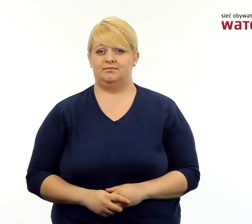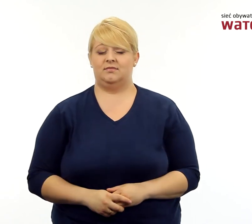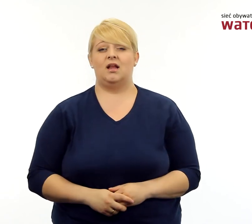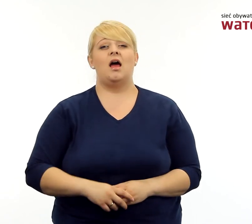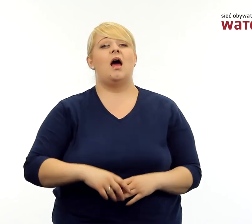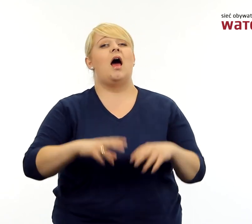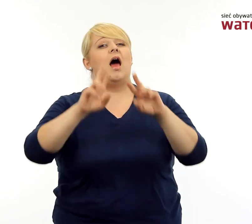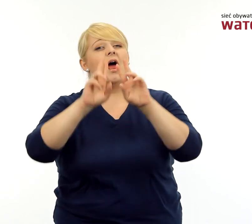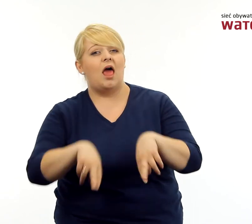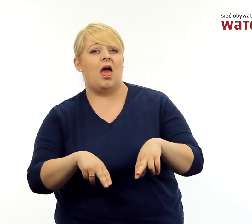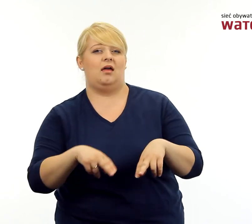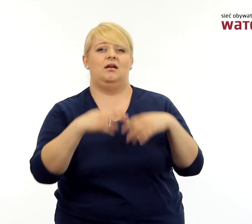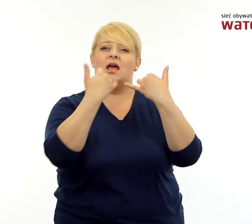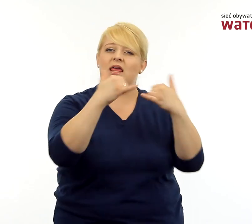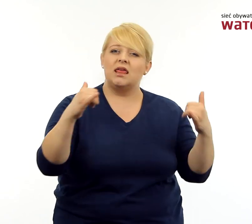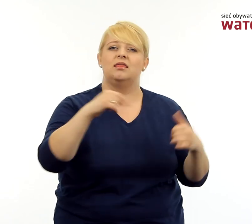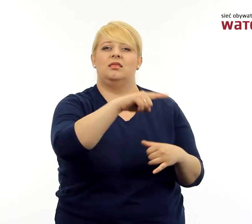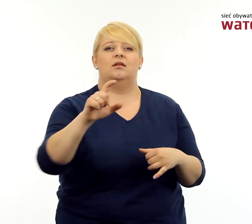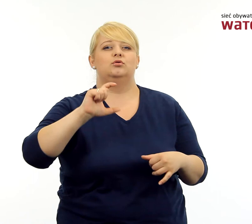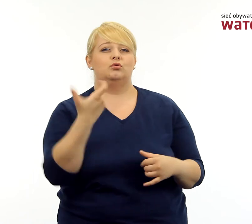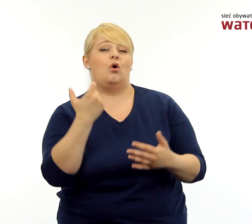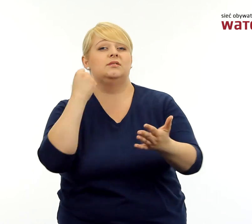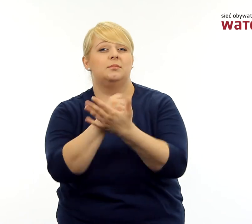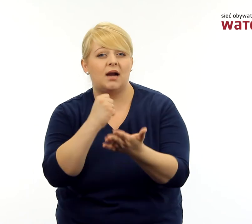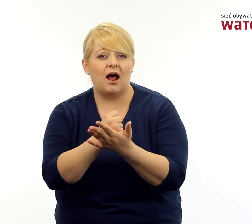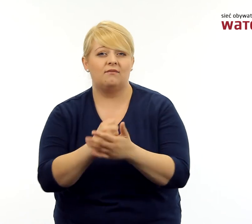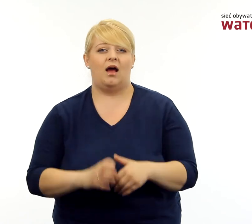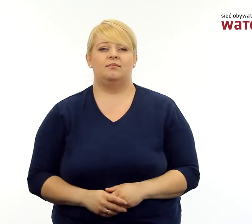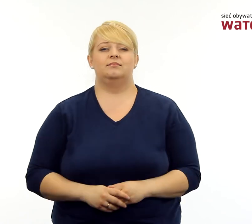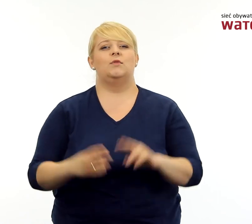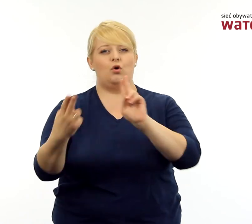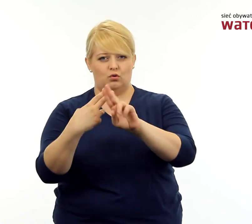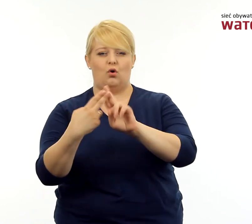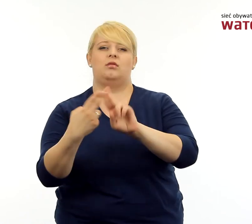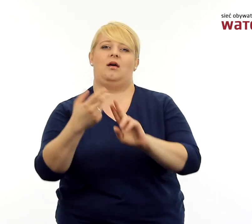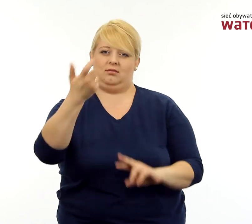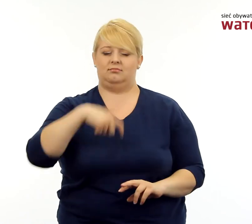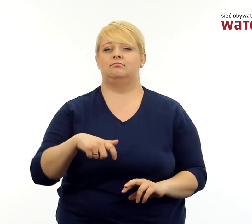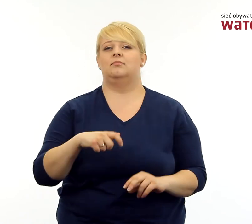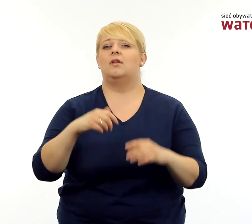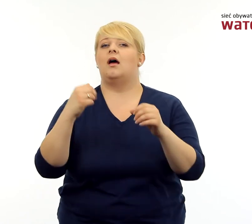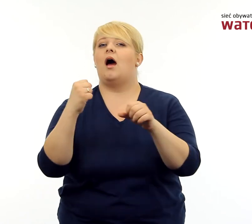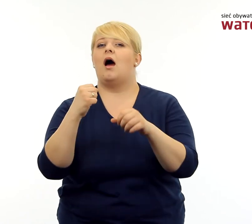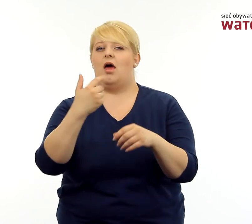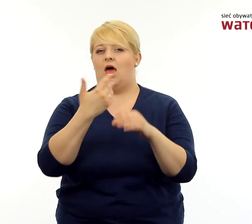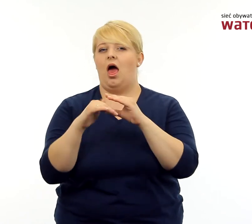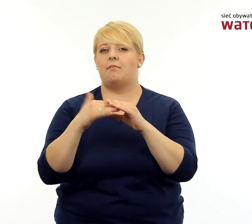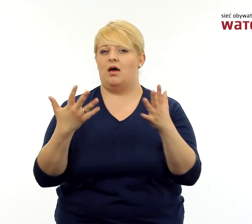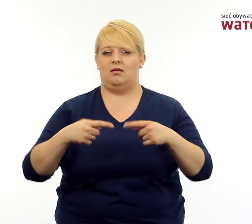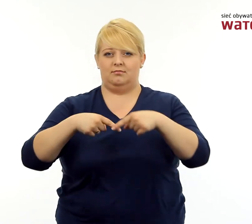W każdej innej sprawie, skontaktuj się z nami pisząc na adres: